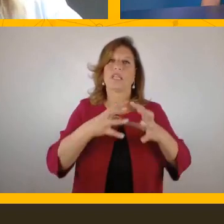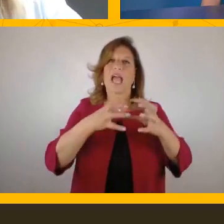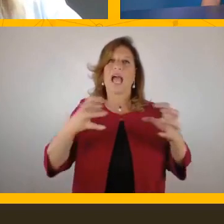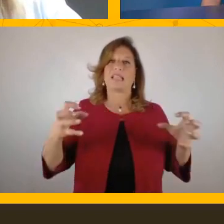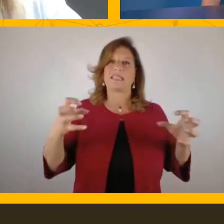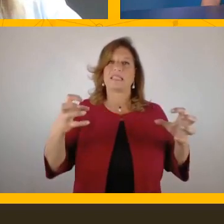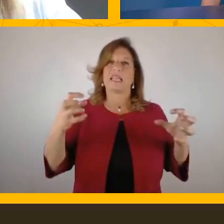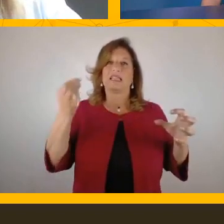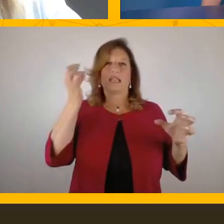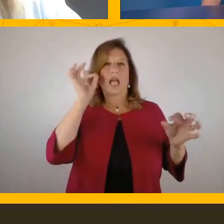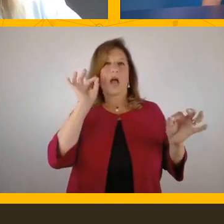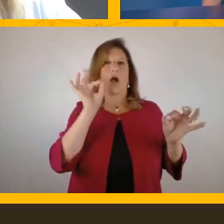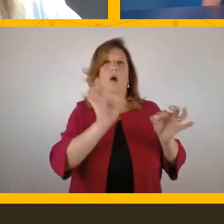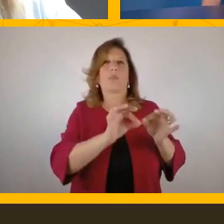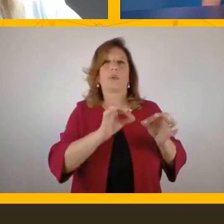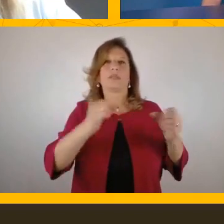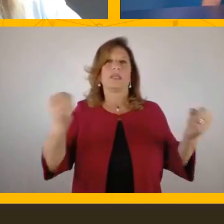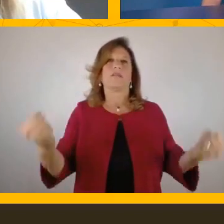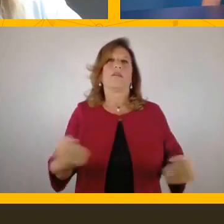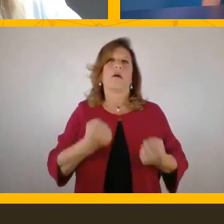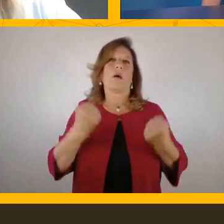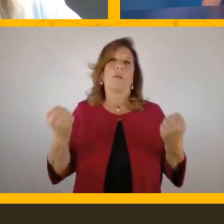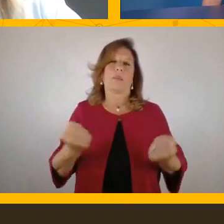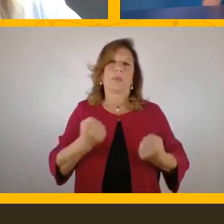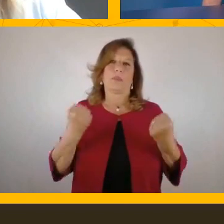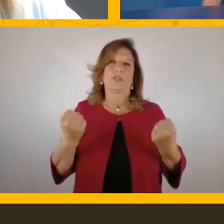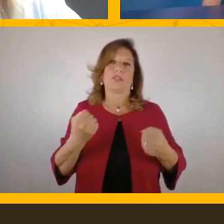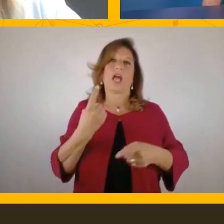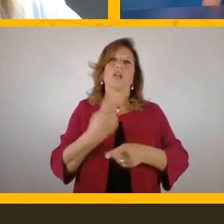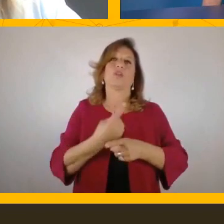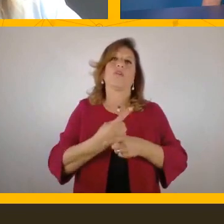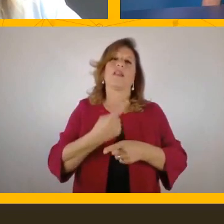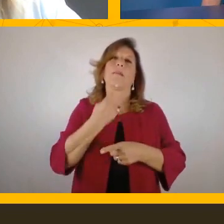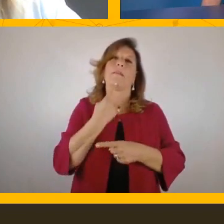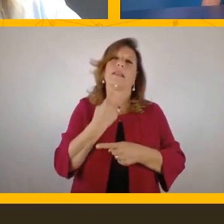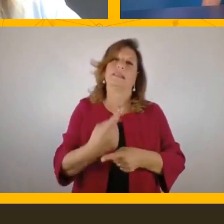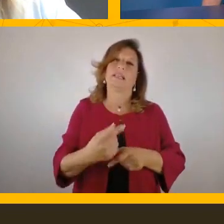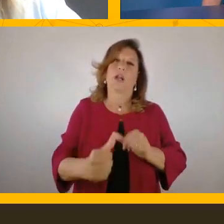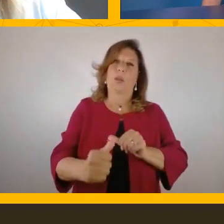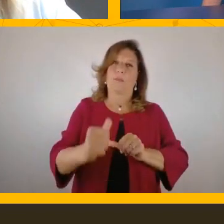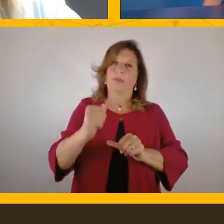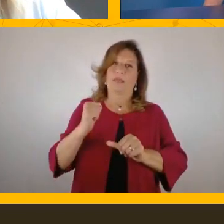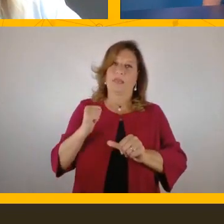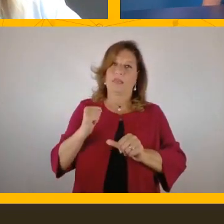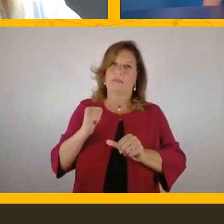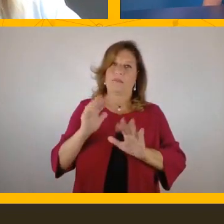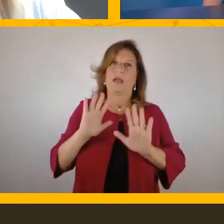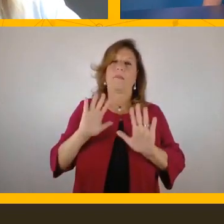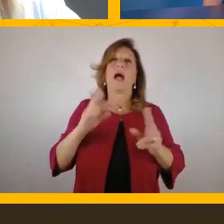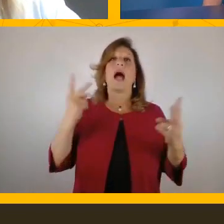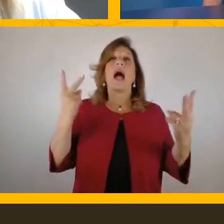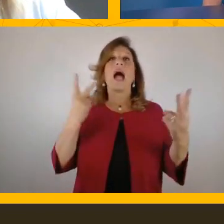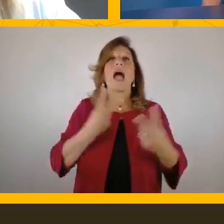finalità promozionali dovrebbe